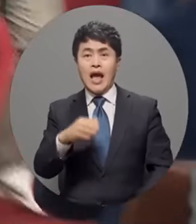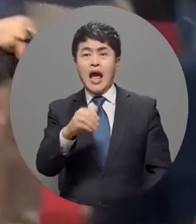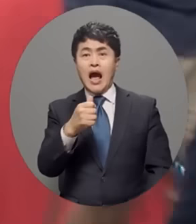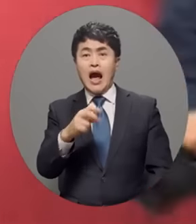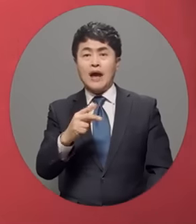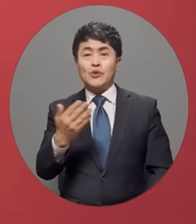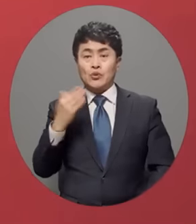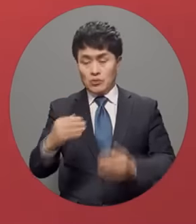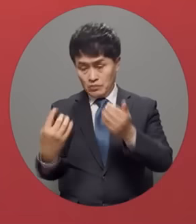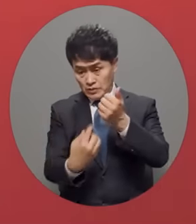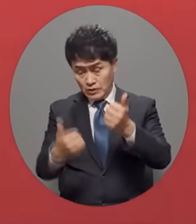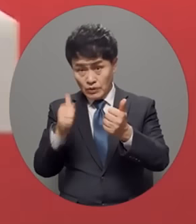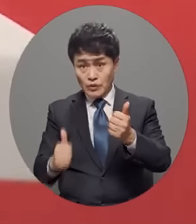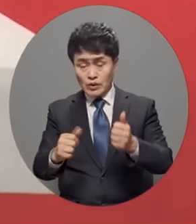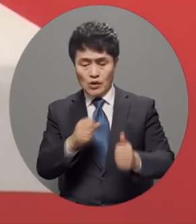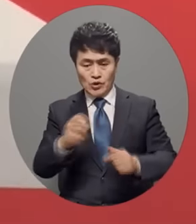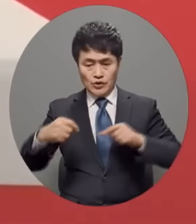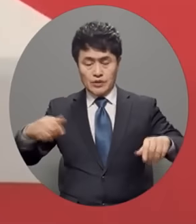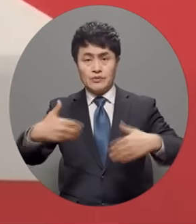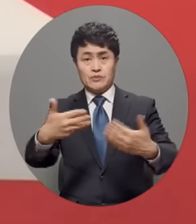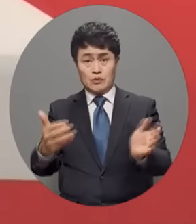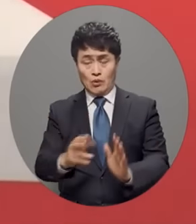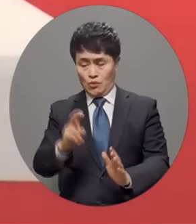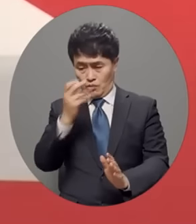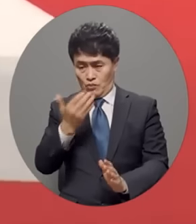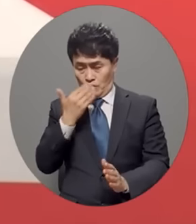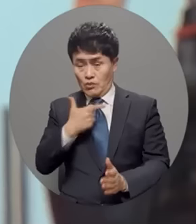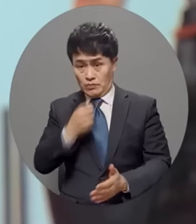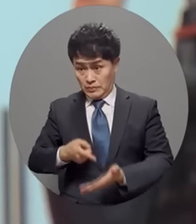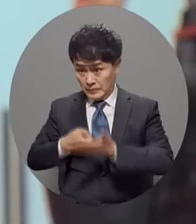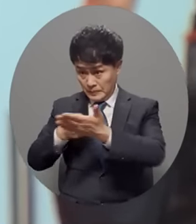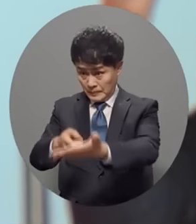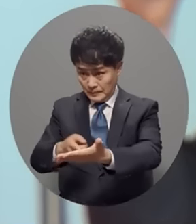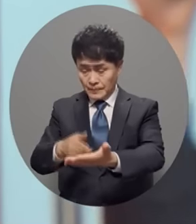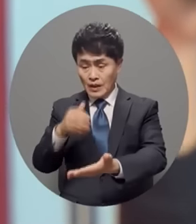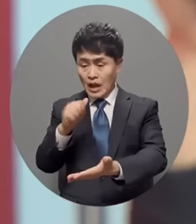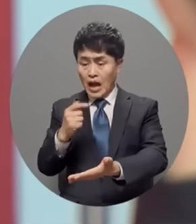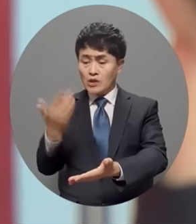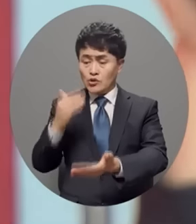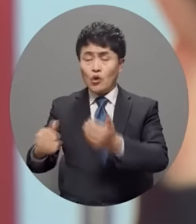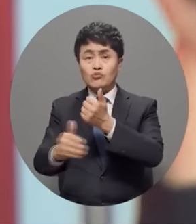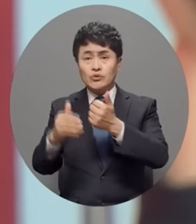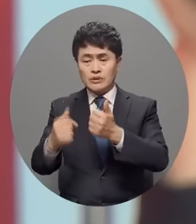(기자) 윤 대통령은 한동훈 전 비대위원장과 여당 지도부에도 오찬을